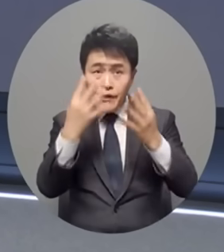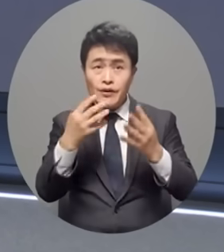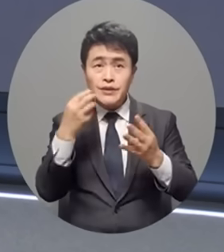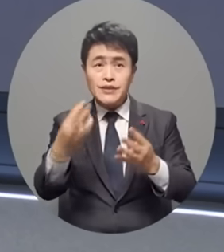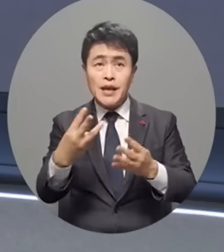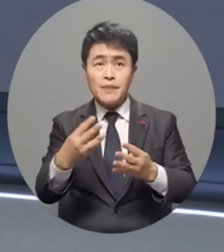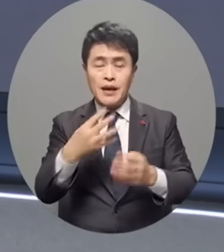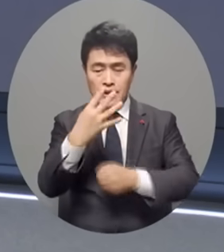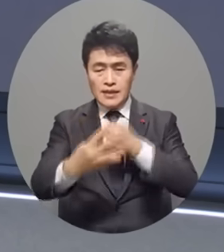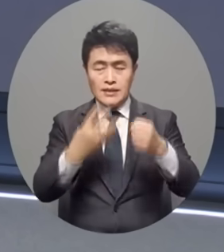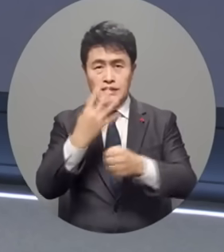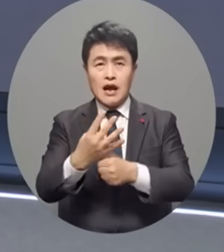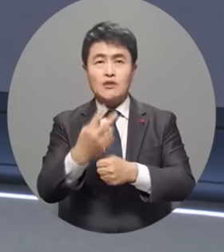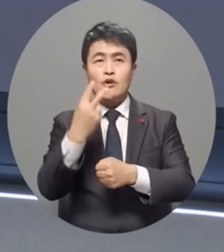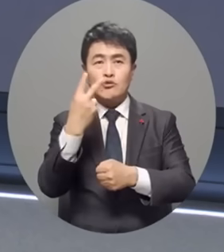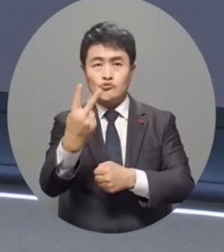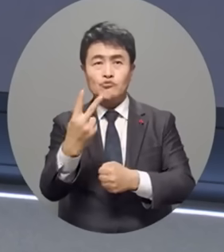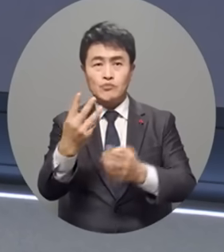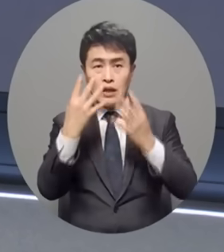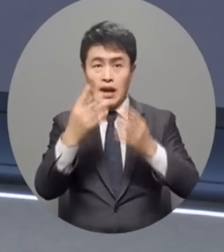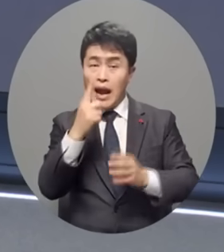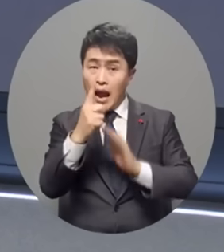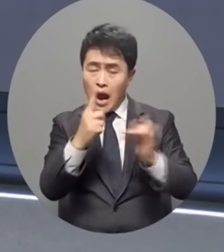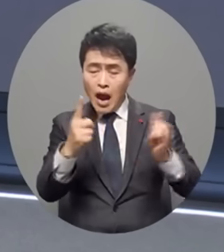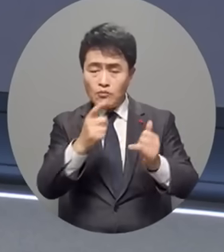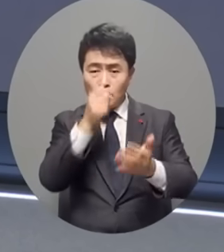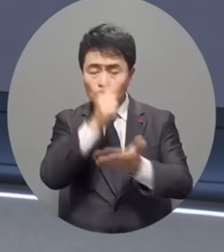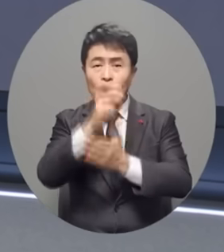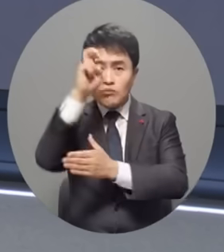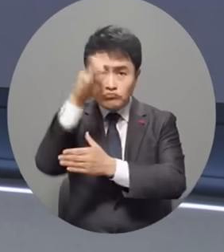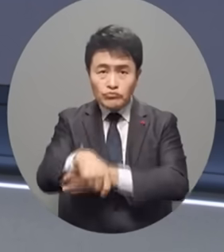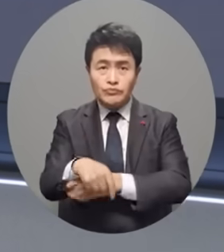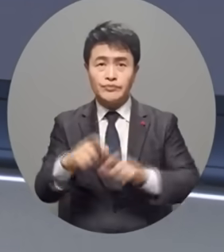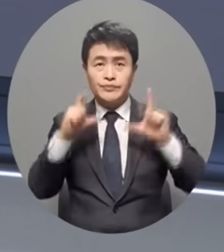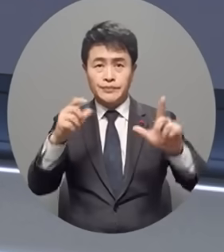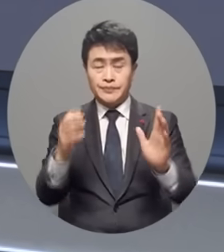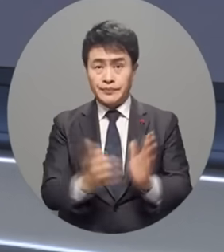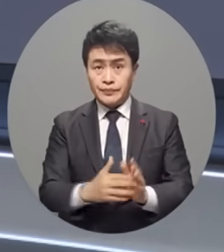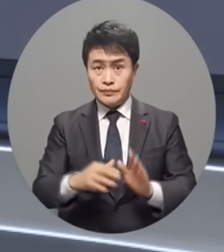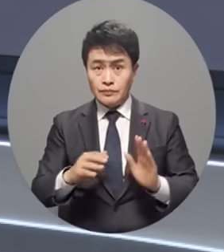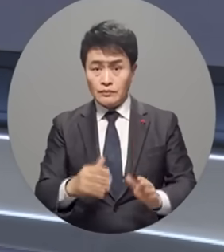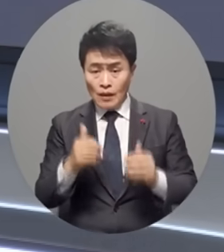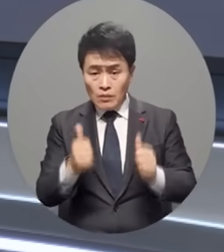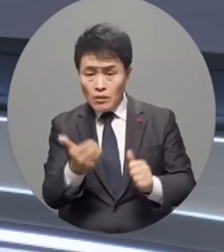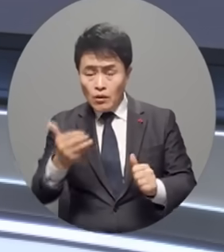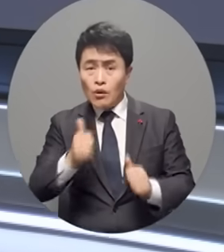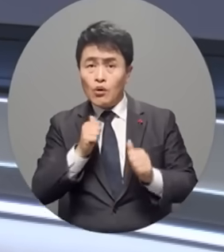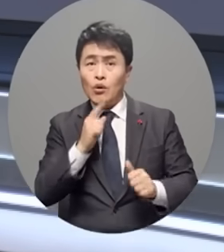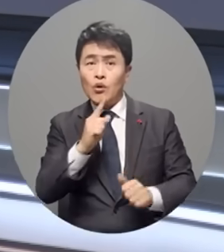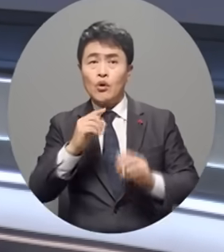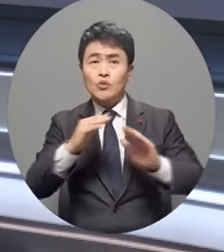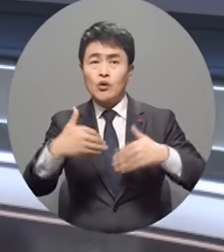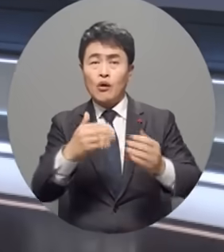징역 10년이 4명, 징역 8녕도 4면, 징역 7년 3명, 징역 4년은 2명이었습니다. 1명은 무죄를 선고받았습니다.